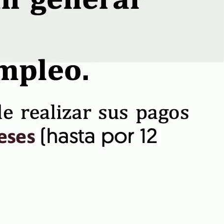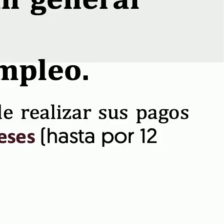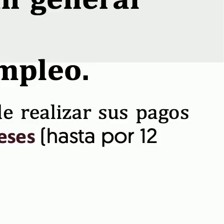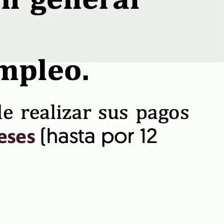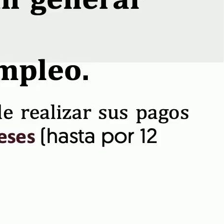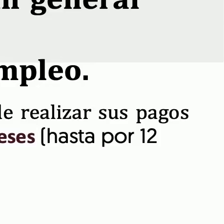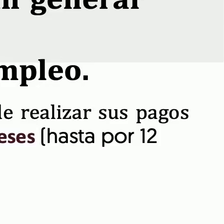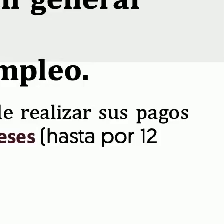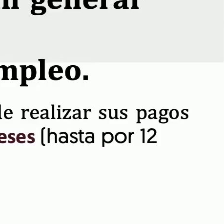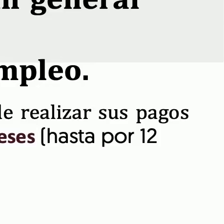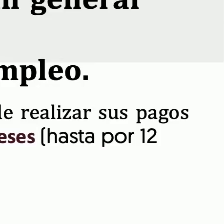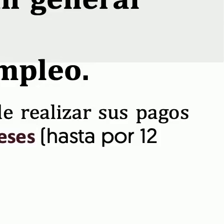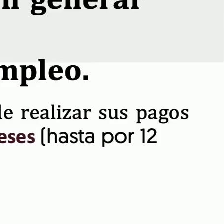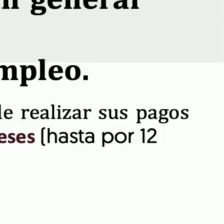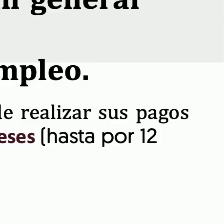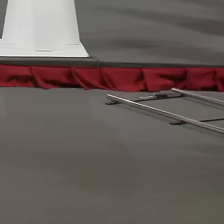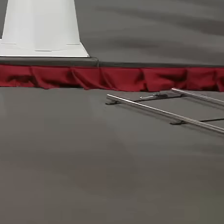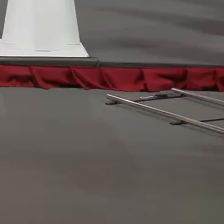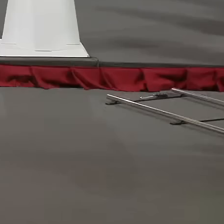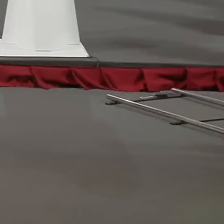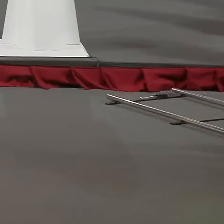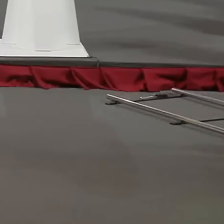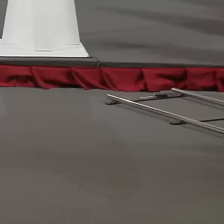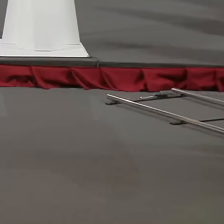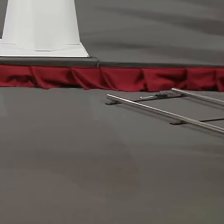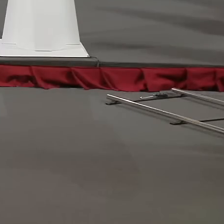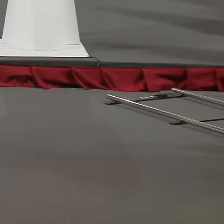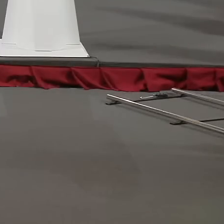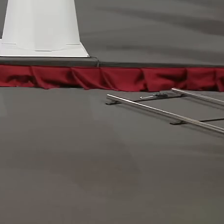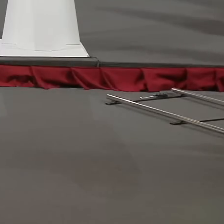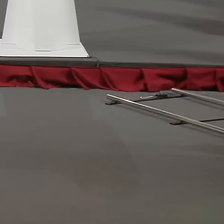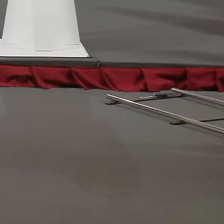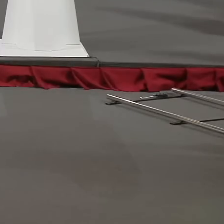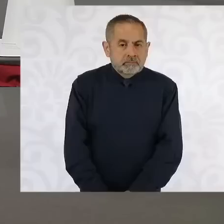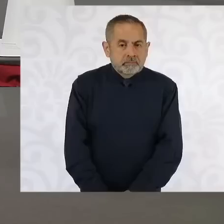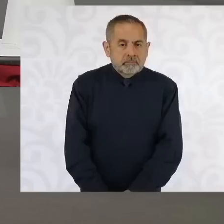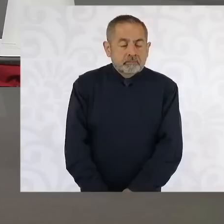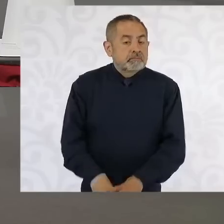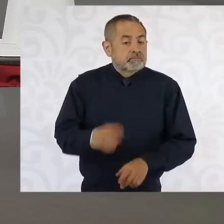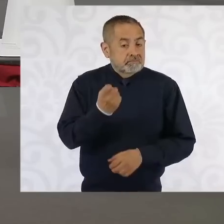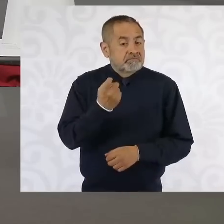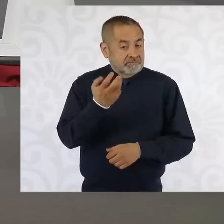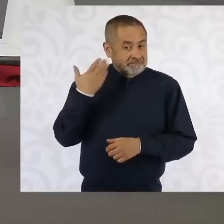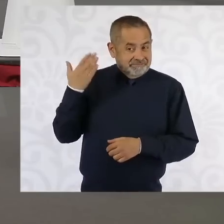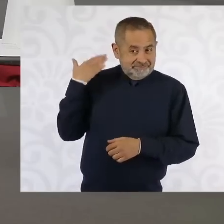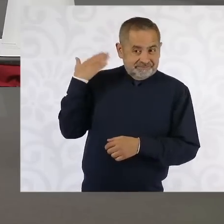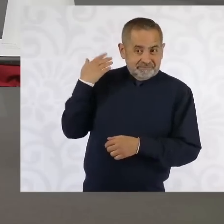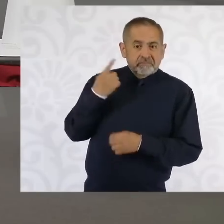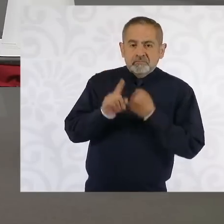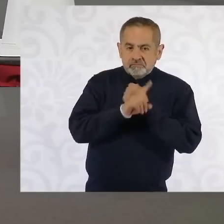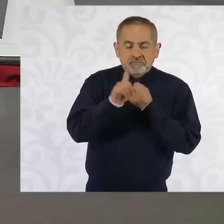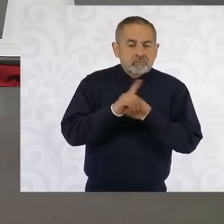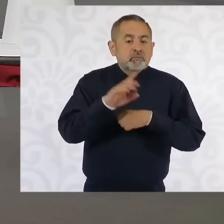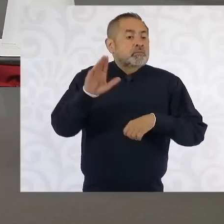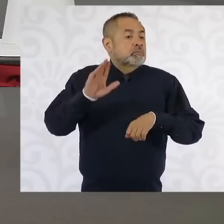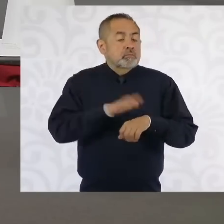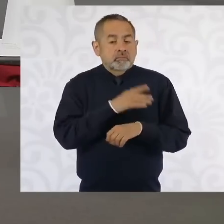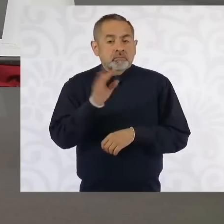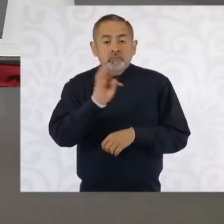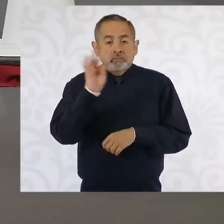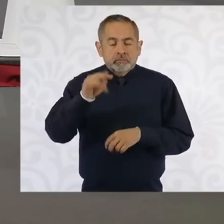era un problema porque si el trabajador perdía el empleo eh seguía generándose intereses y